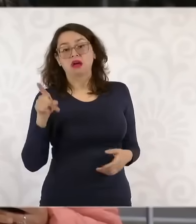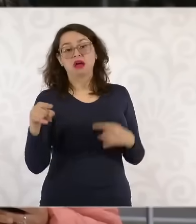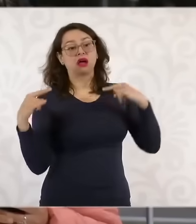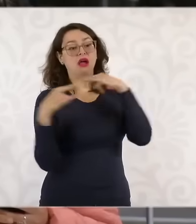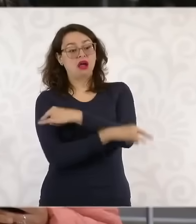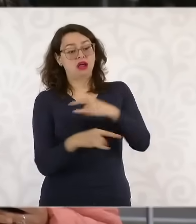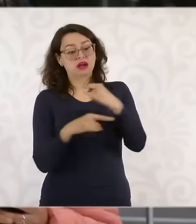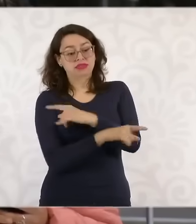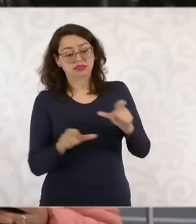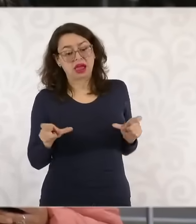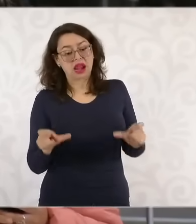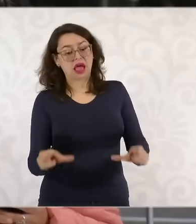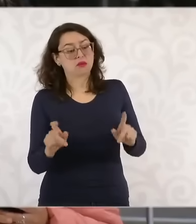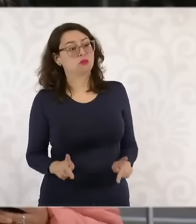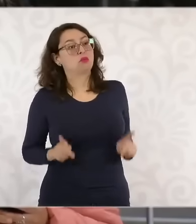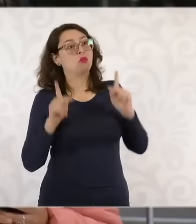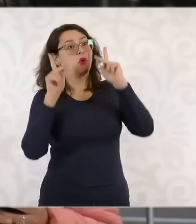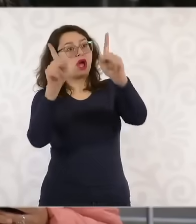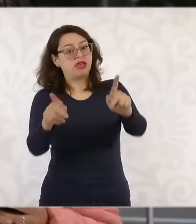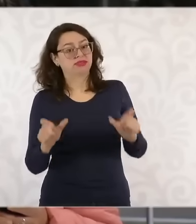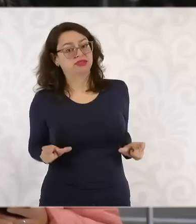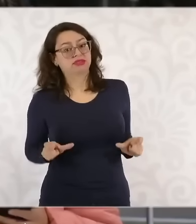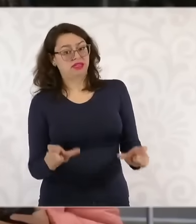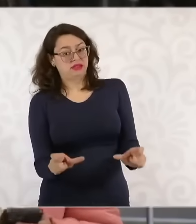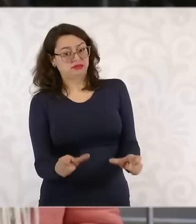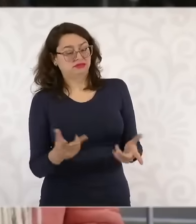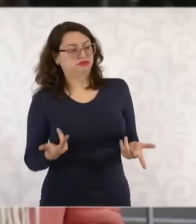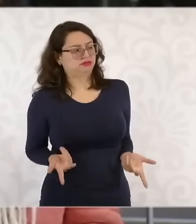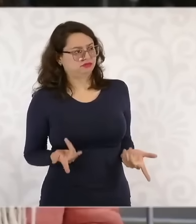incluso los puentes internacionales. También la gente está enojada, secretaria,